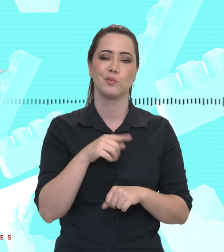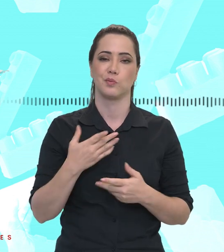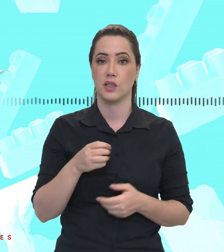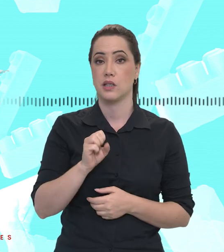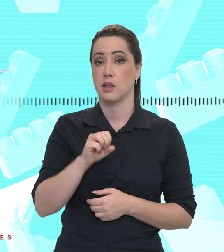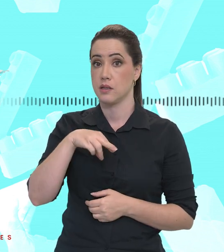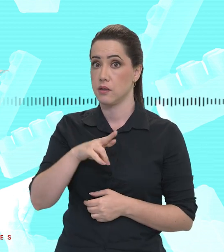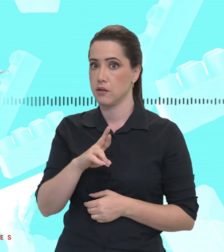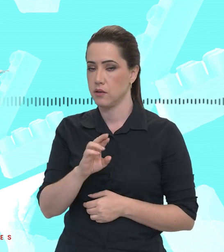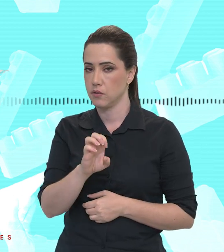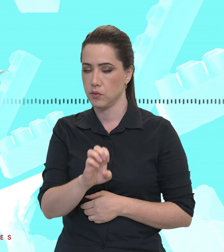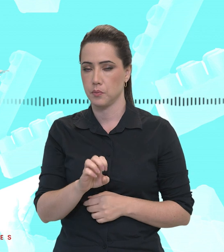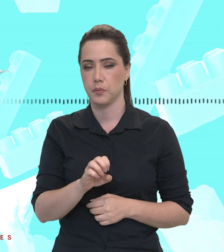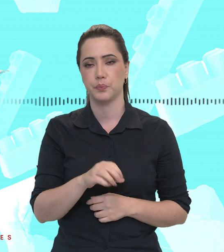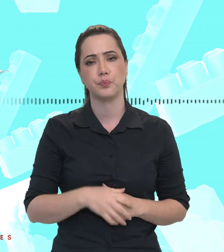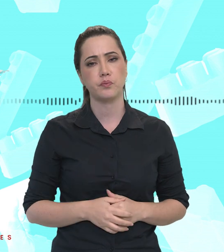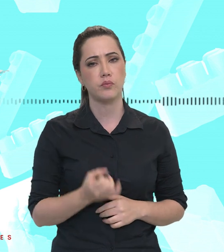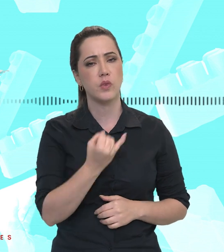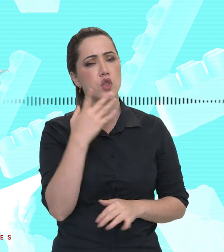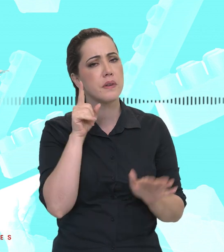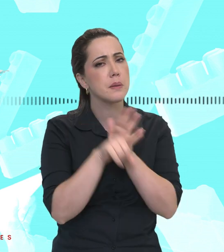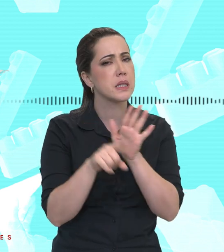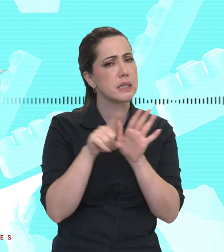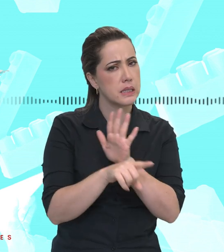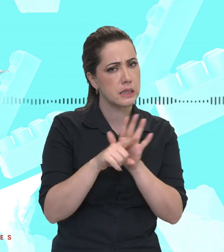[Patrícia] Na última década, uma série de pesquisas científicas começou a chamar